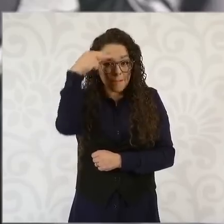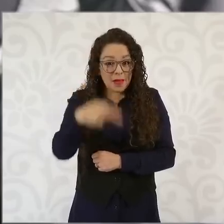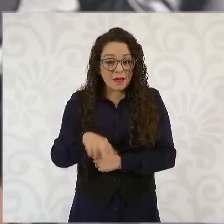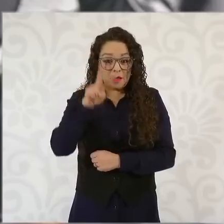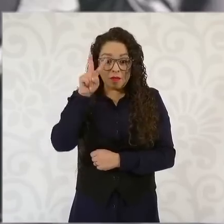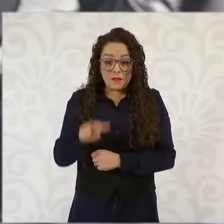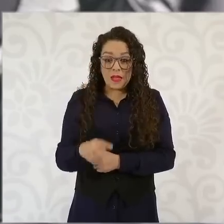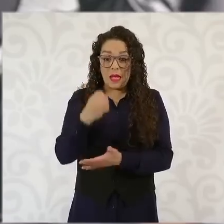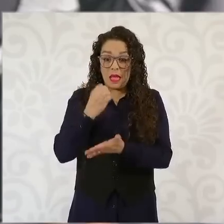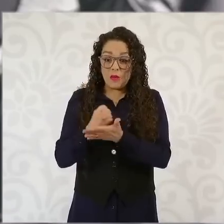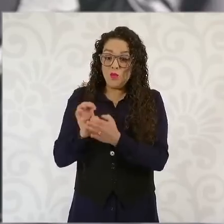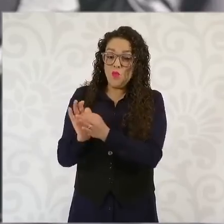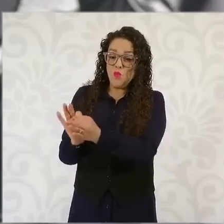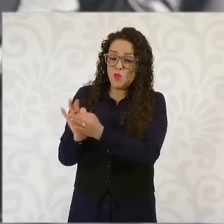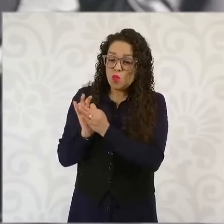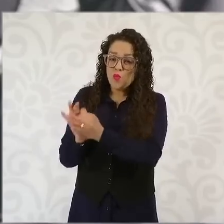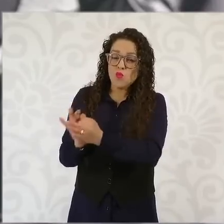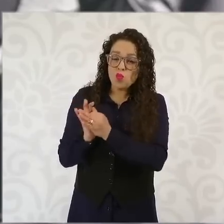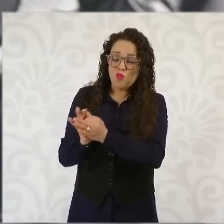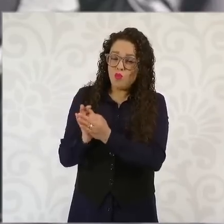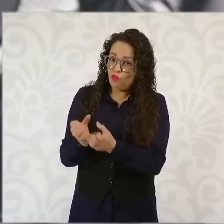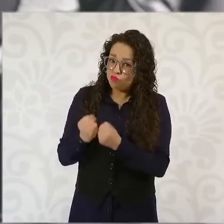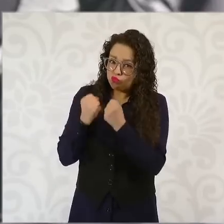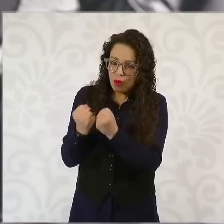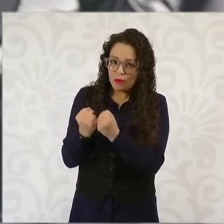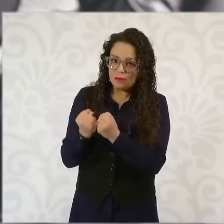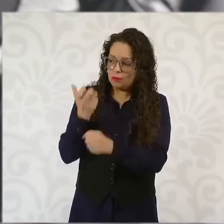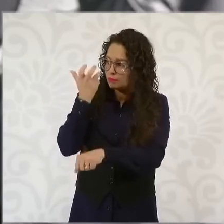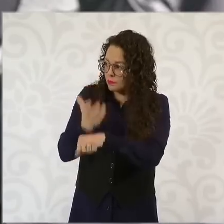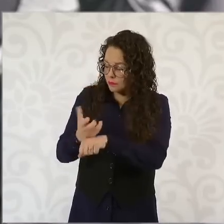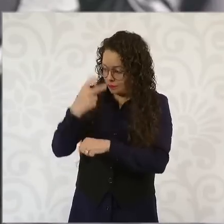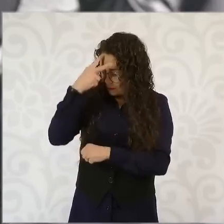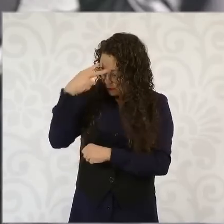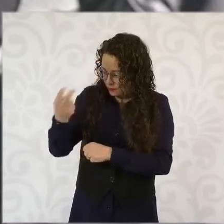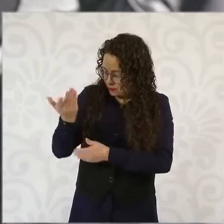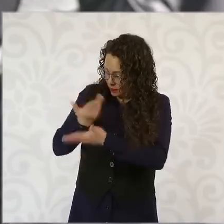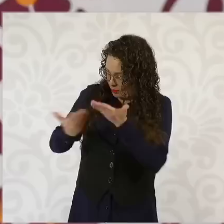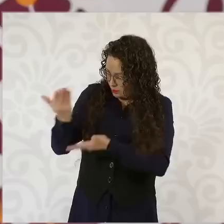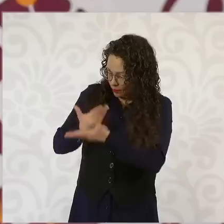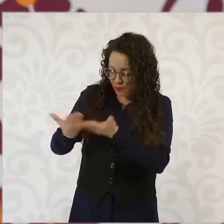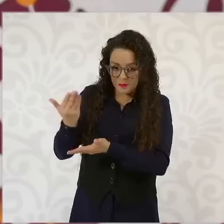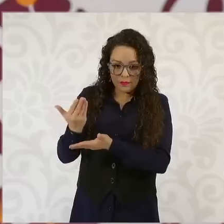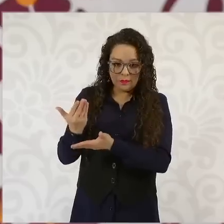como la que hay entre México y Estados Unidos entonces actuaremos con sangre fría instrucción